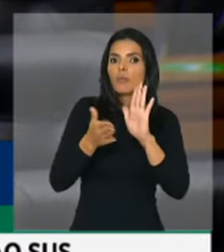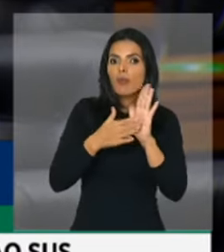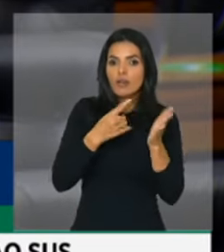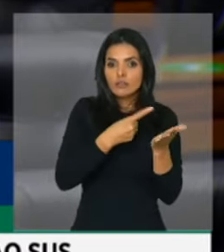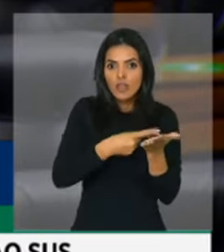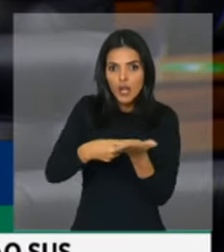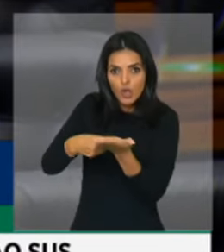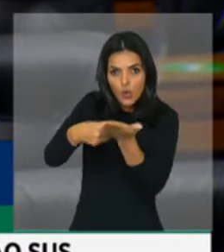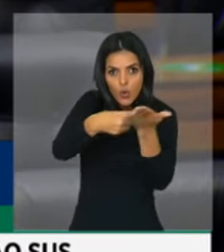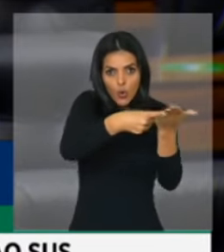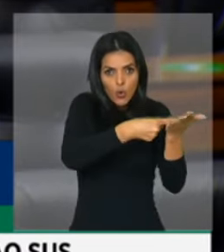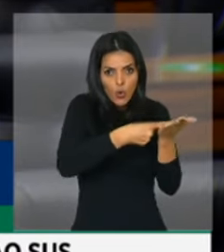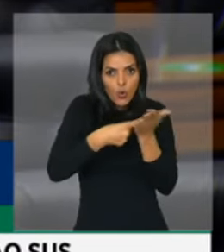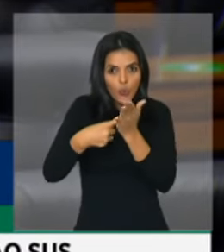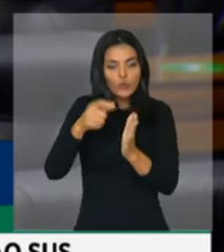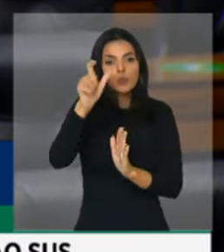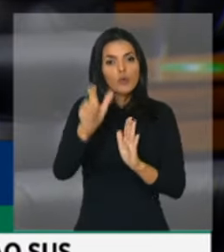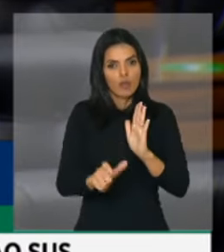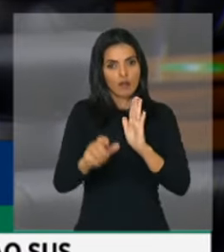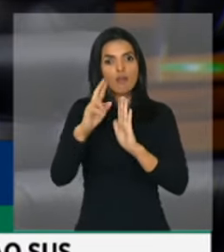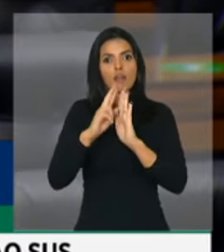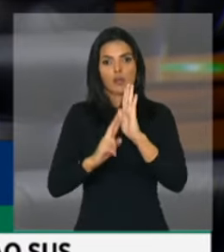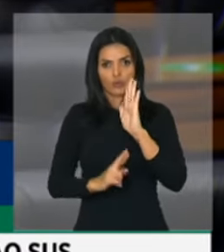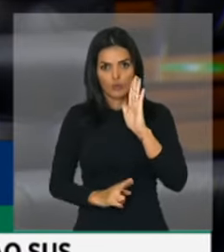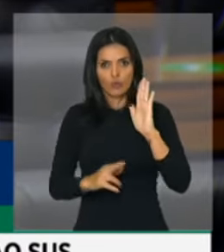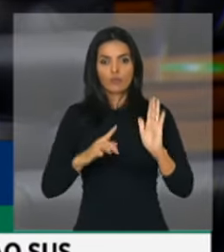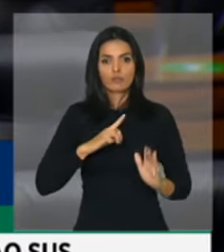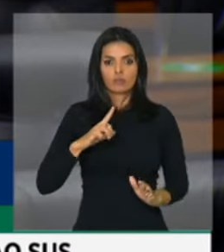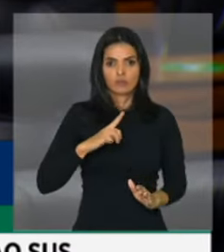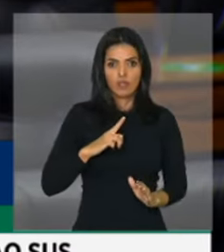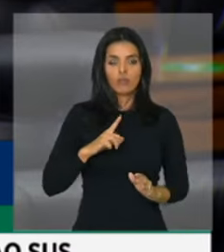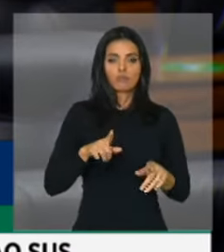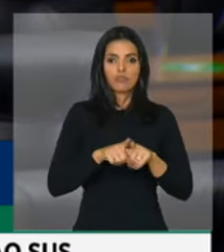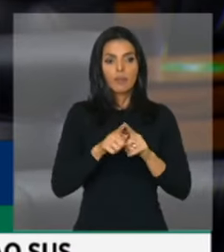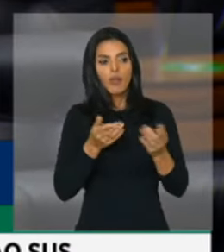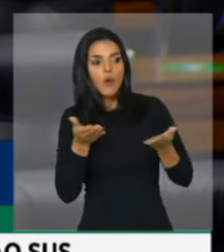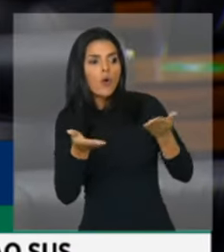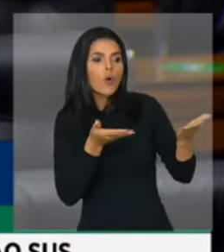PELO RELATOR RELATOR, INCLUSIVE NA MOVIMENTAÇÃO, NA OPOSIÇÃO TRABALHEI PARA QUE APROVÁSSEMOS A PROPOSTA